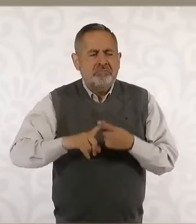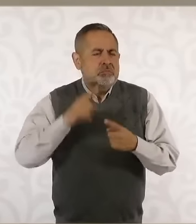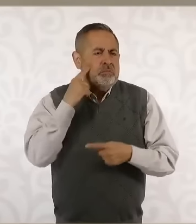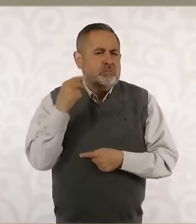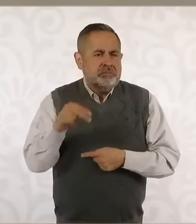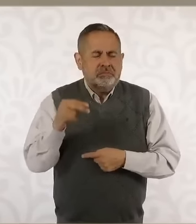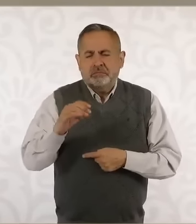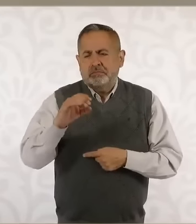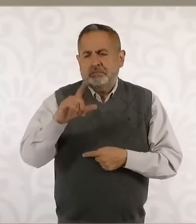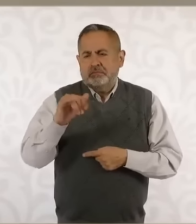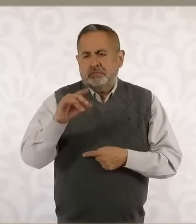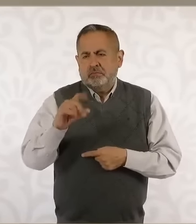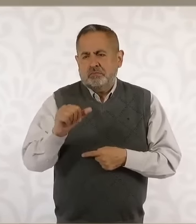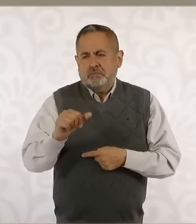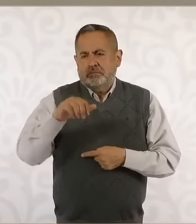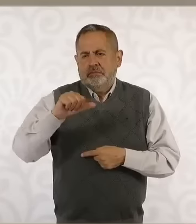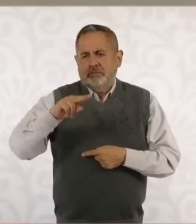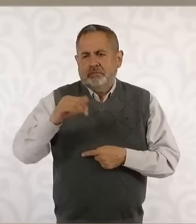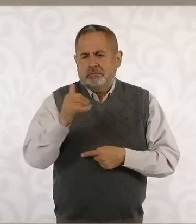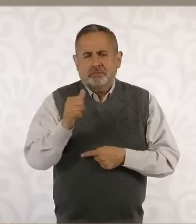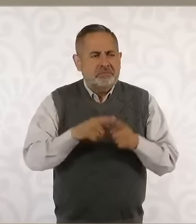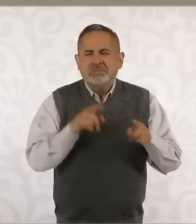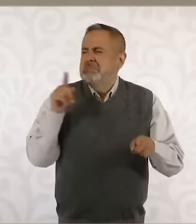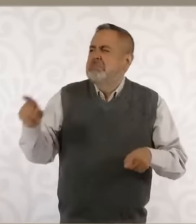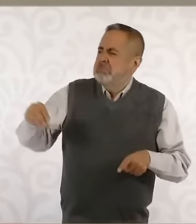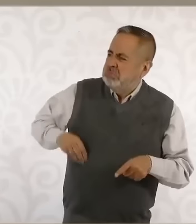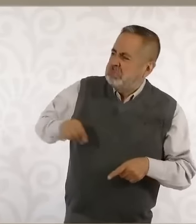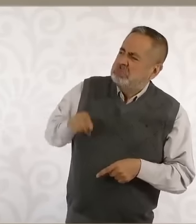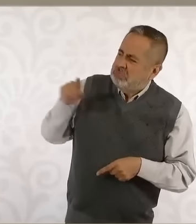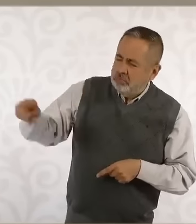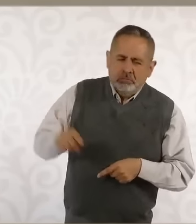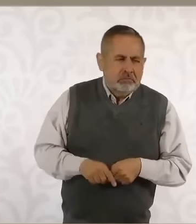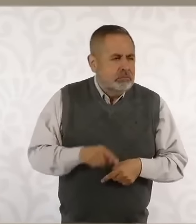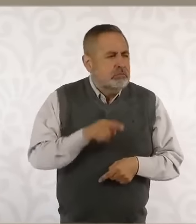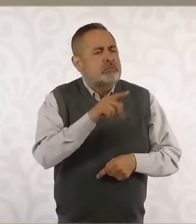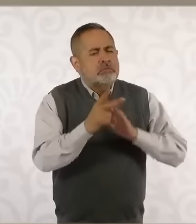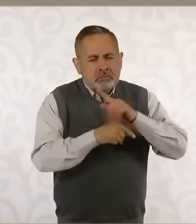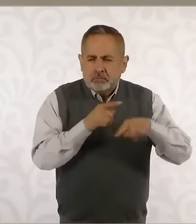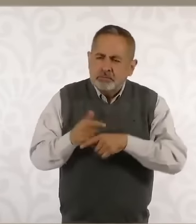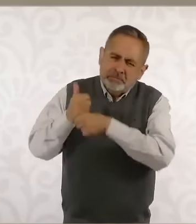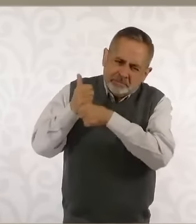en la que ella asegura que usted buscó eso. Es otra forma de revictimización, señora presidenta.